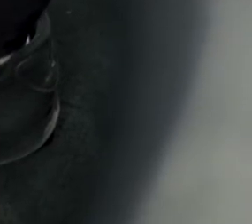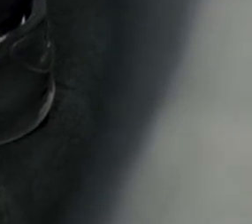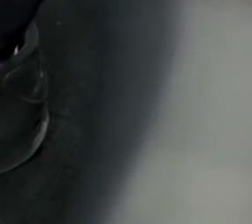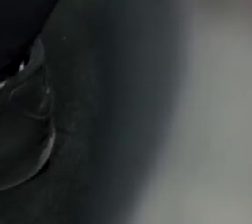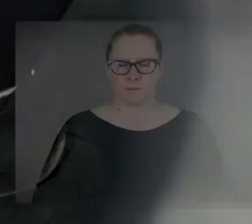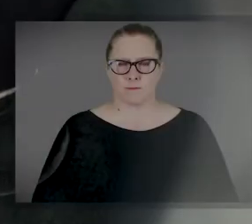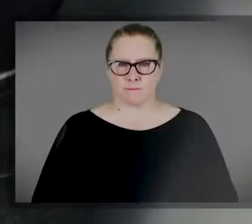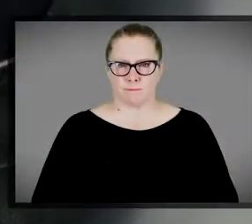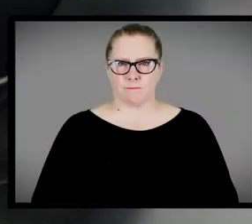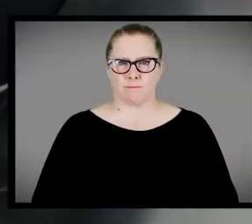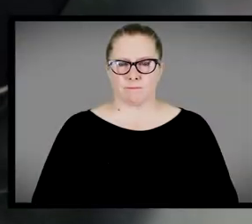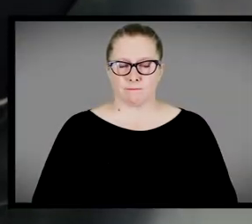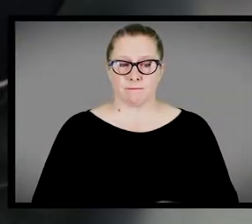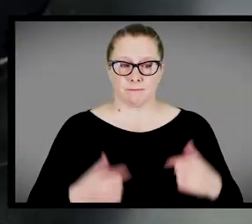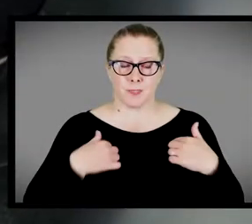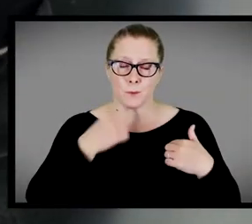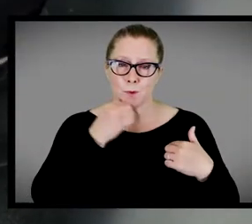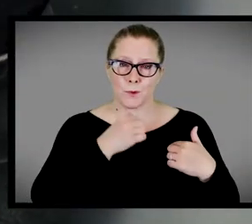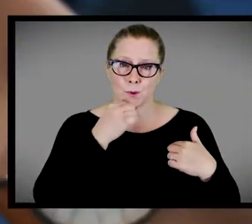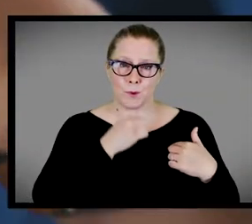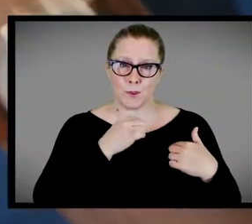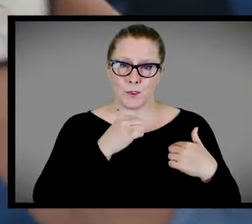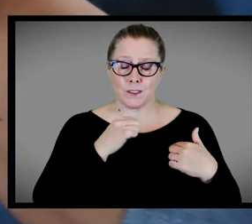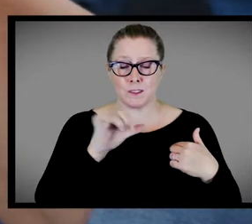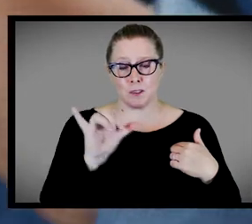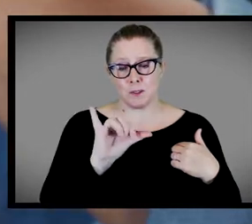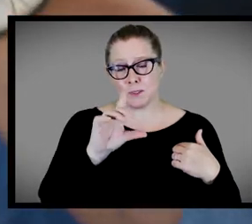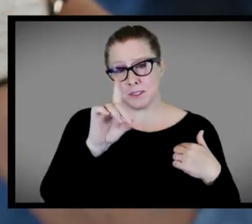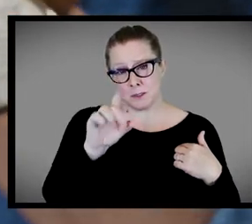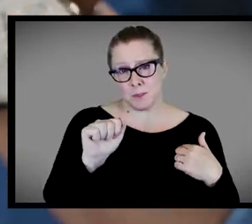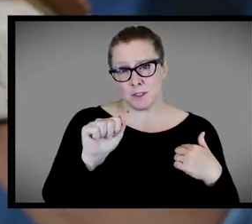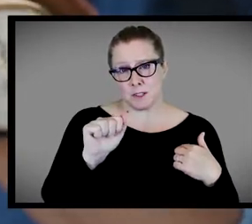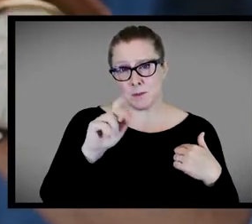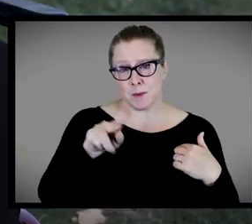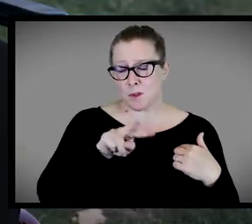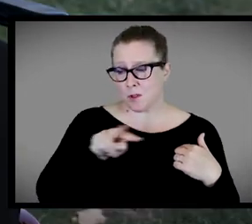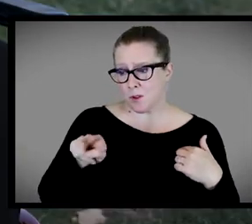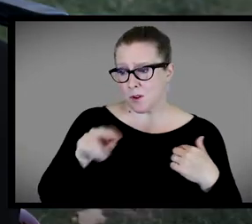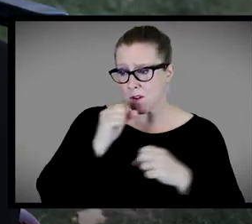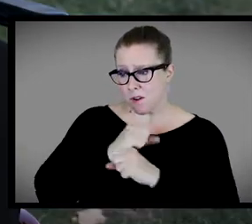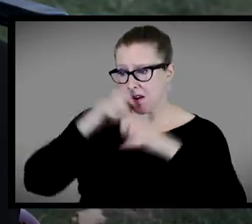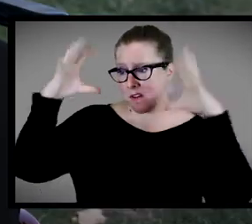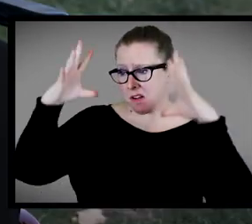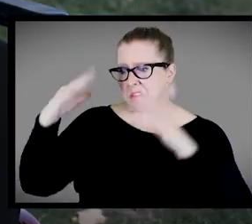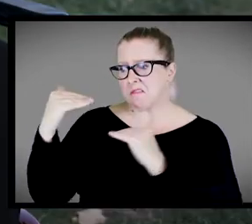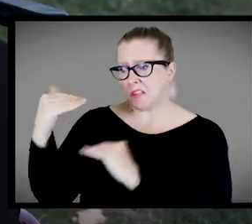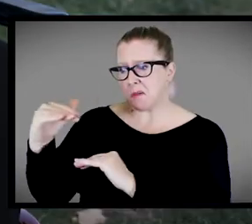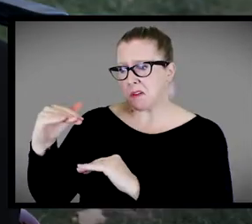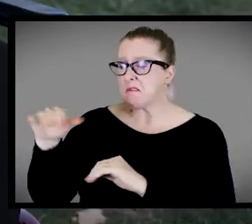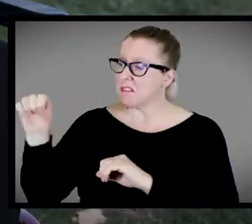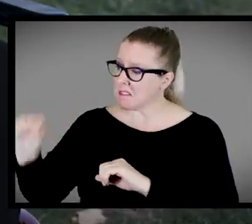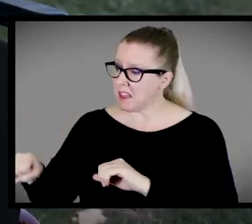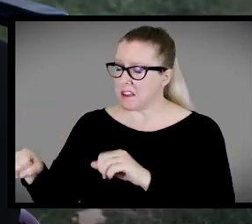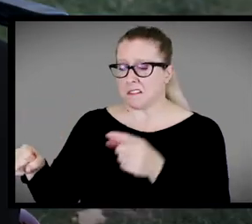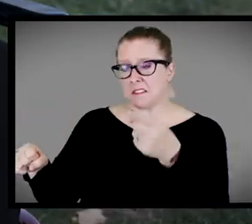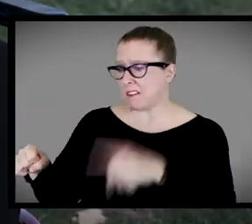كفتاة ذات إعاقة، يضع الناس دائمًا افتراضات ما يمكن أو ما لا يمكن أن أكونه.